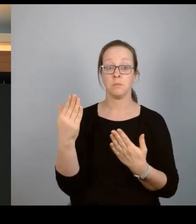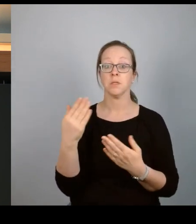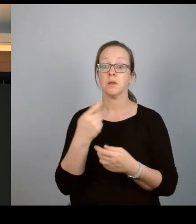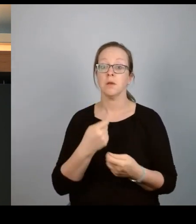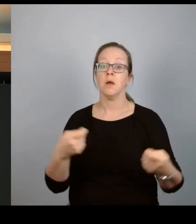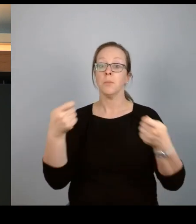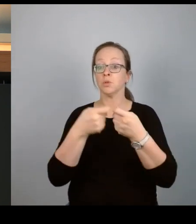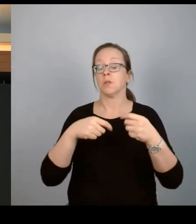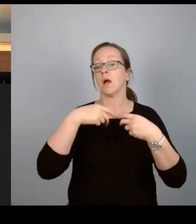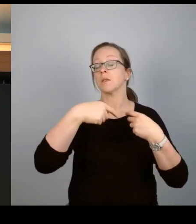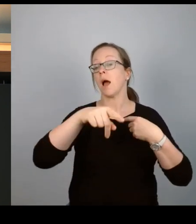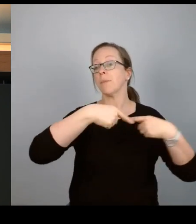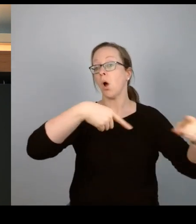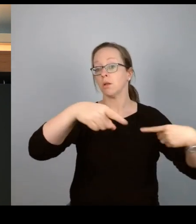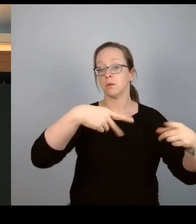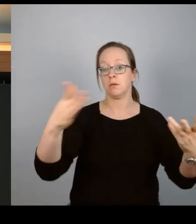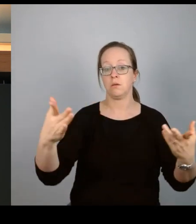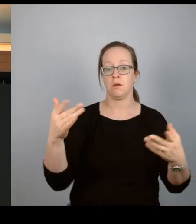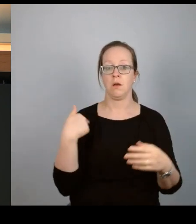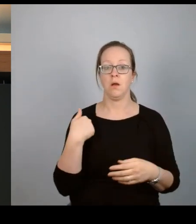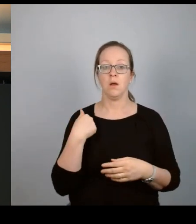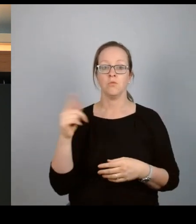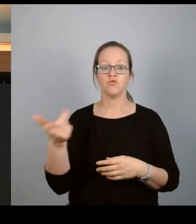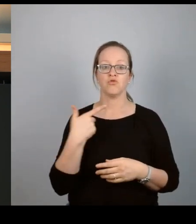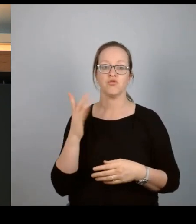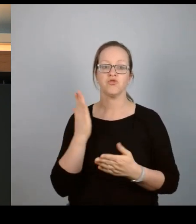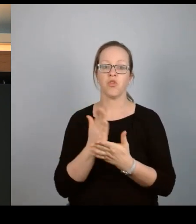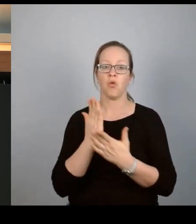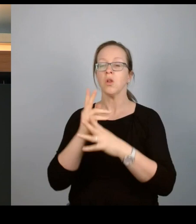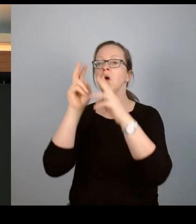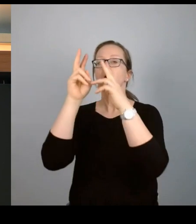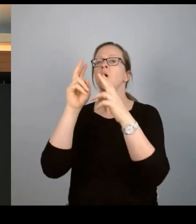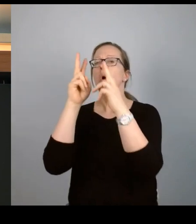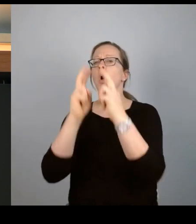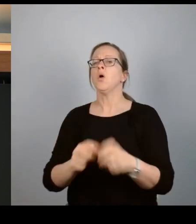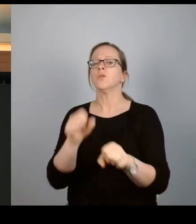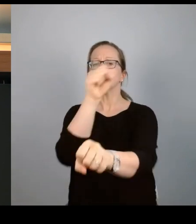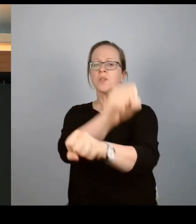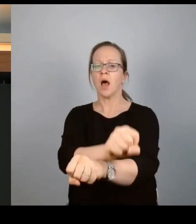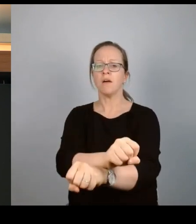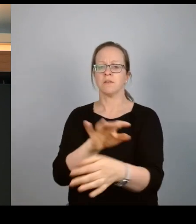sind der Allerletzte, der hier in irgendeiner Art und Weise Nachhilfeunterricht zu erteilen hat.